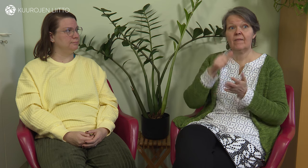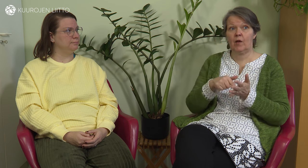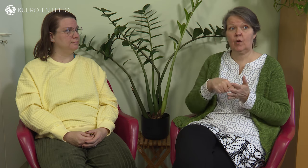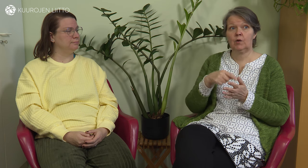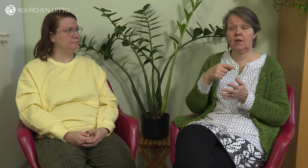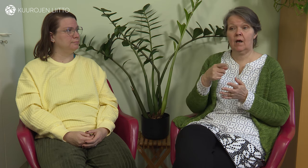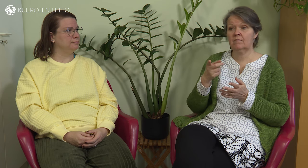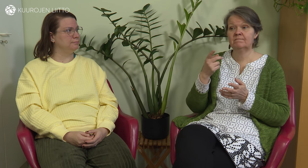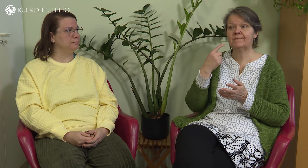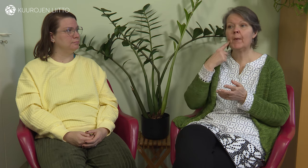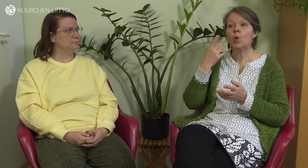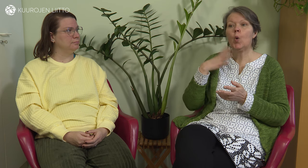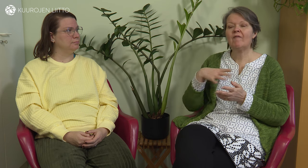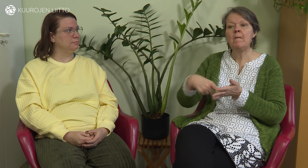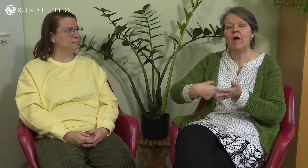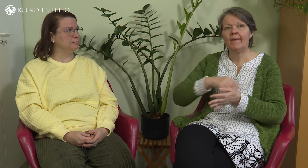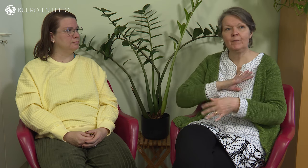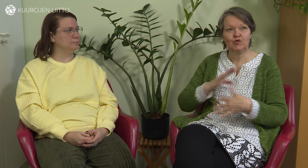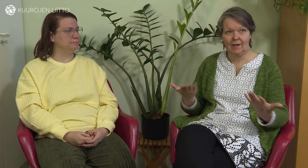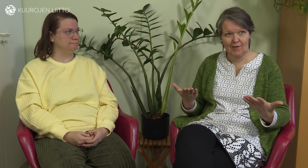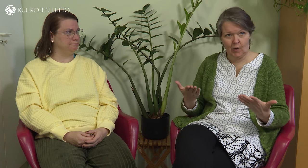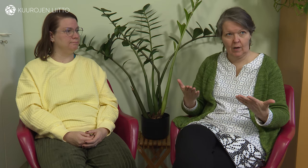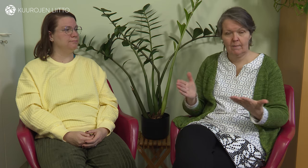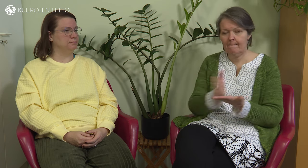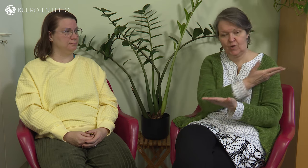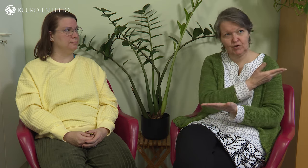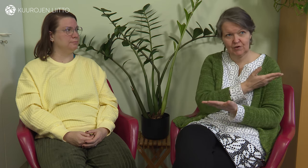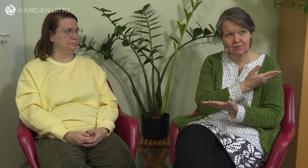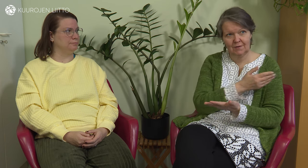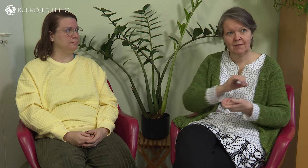Päiväkotiin pääsystä on siis poistettu vaatimus kuulovammasta.